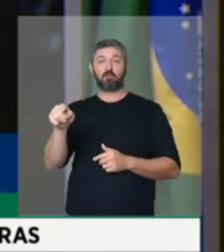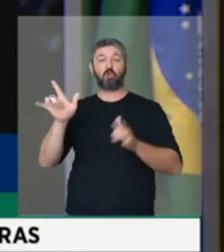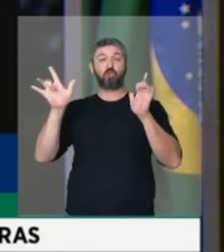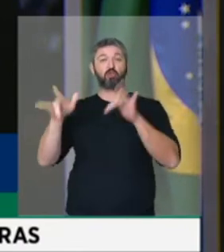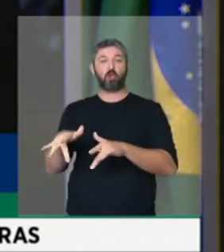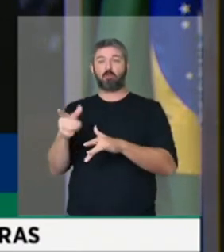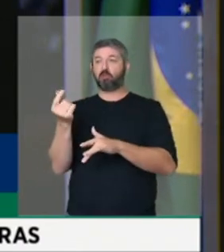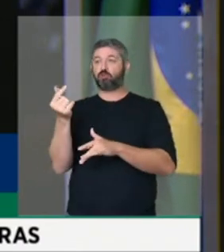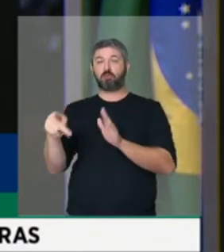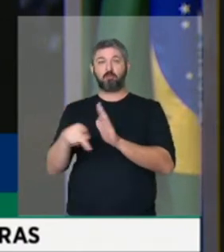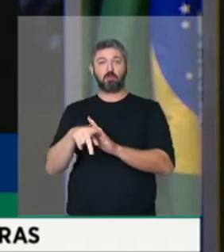MAIS 370 REAIS POR MEGAWATTS, PORQUE O MERCADO ESTÁ ABAIXO